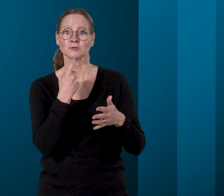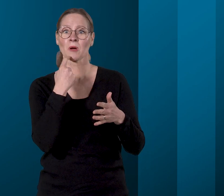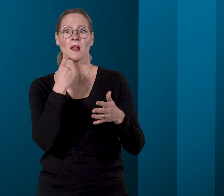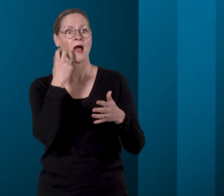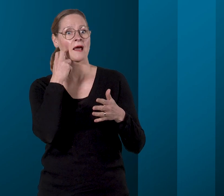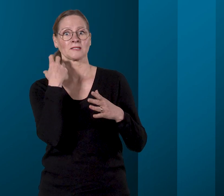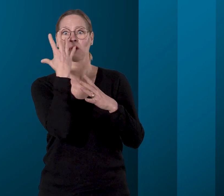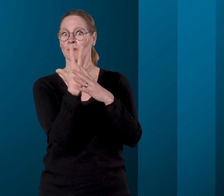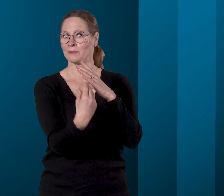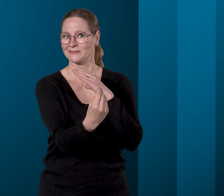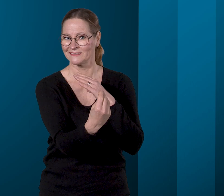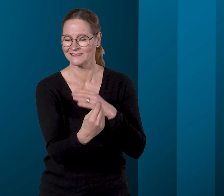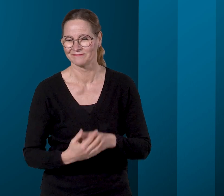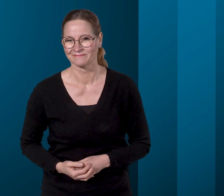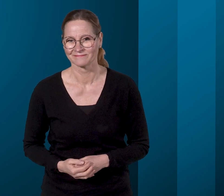osaksi suomalaista arkea.